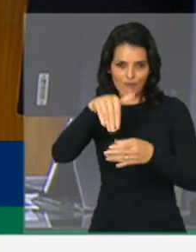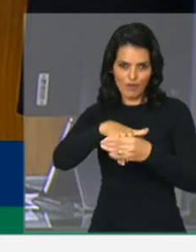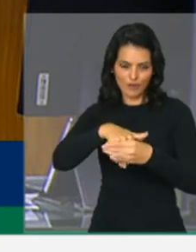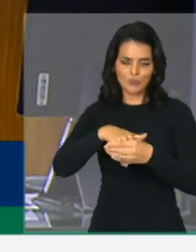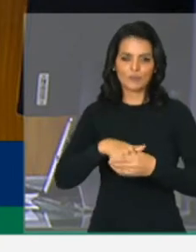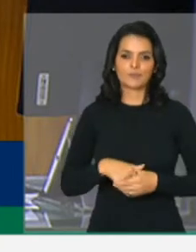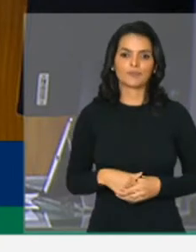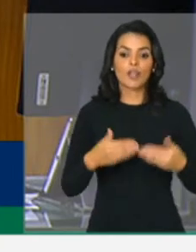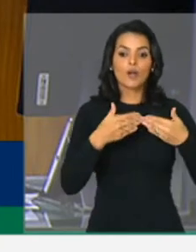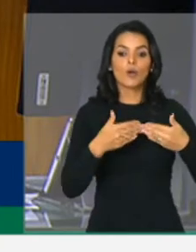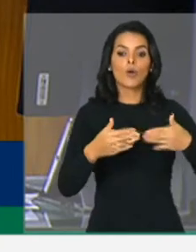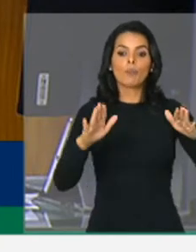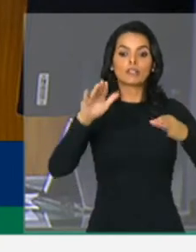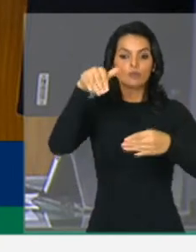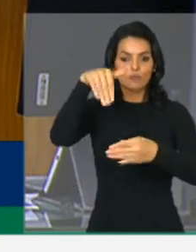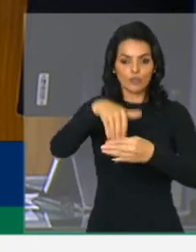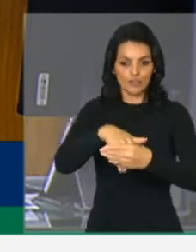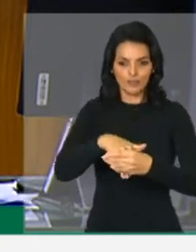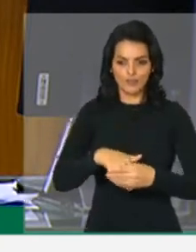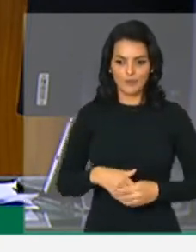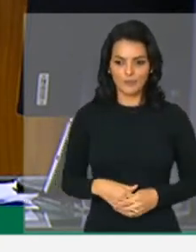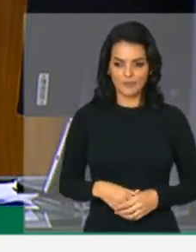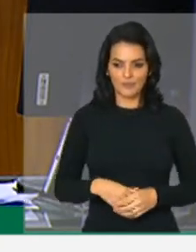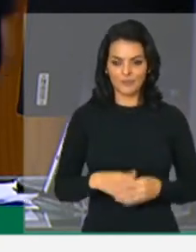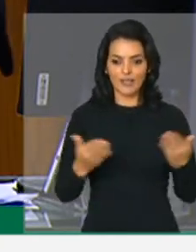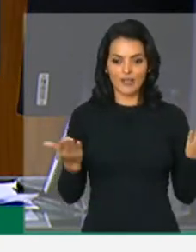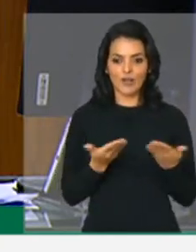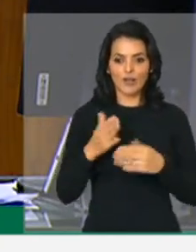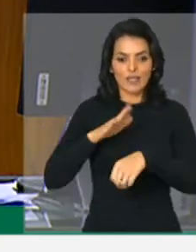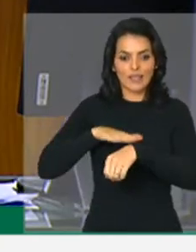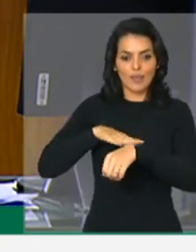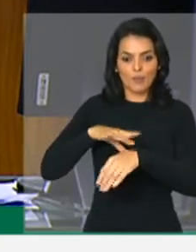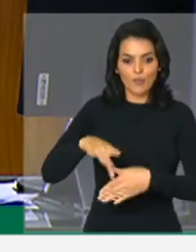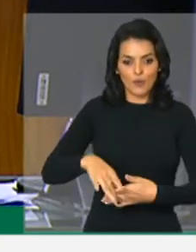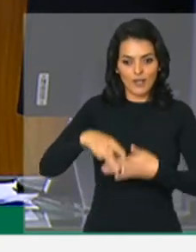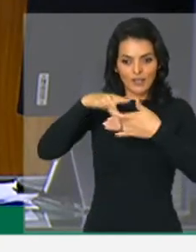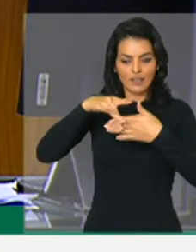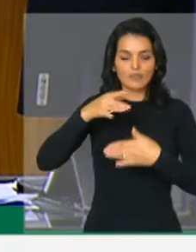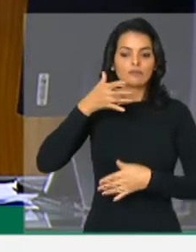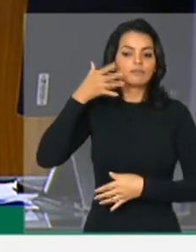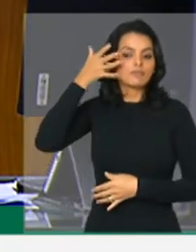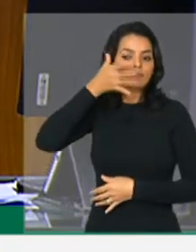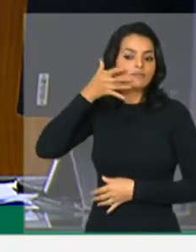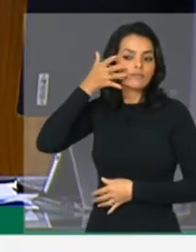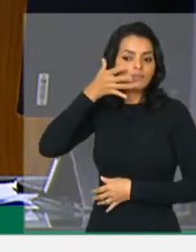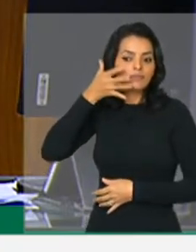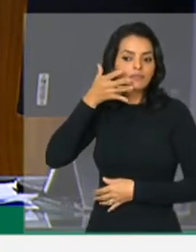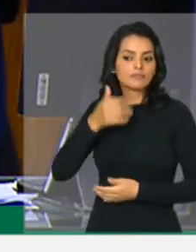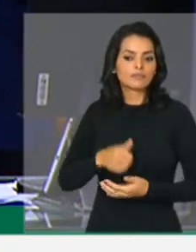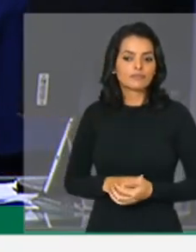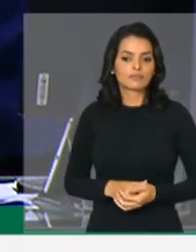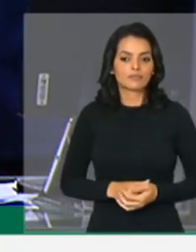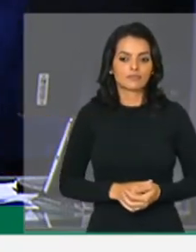CELINA, ALGUM LÍDER PEDIU AQUI ANTECIPADAMENTE NÃO SEI SE FOI O NOVO? -- [DEPUTADO]: FOI O NOVO. -- [PRESIDENTE]: FOI O DEPUTADO FONTANA. -- [DEPUTADO]: SÓ VOTAR